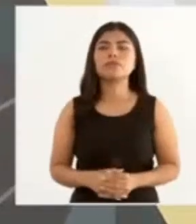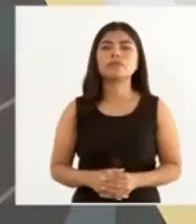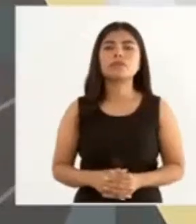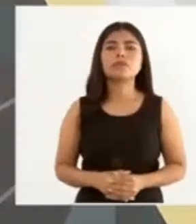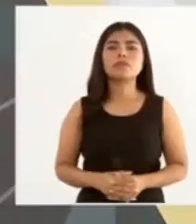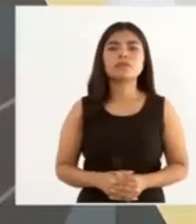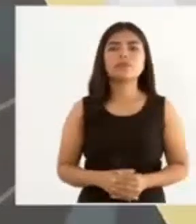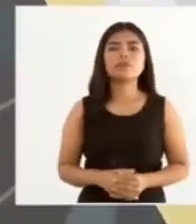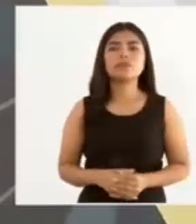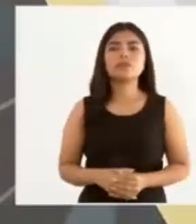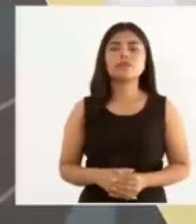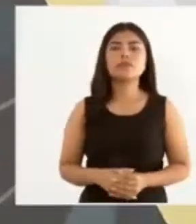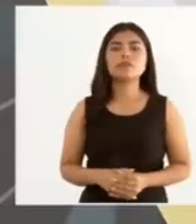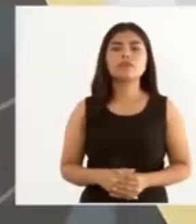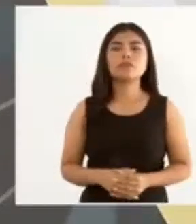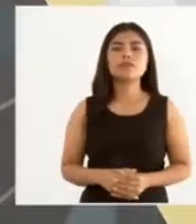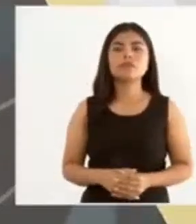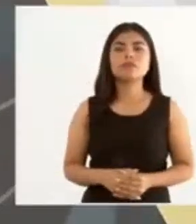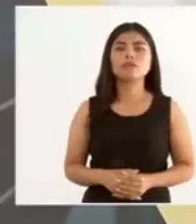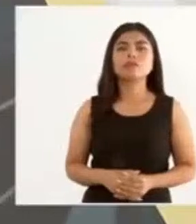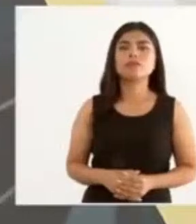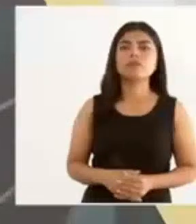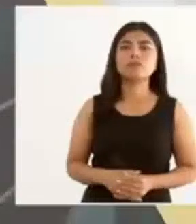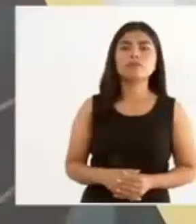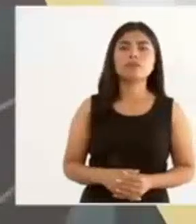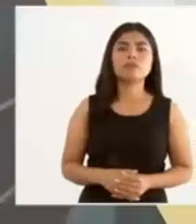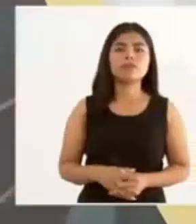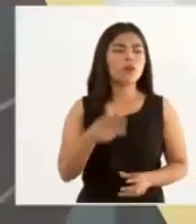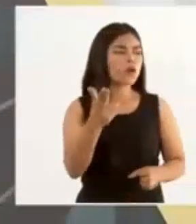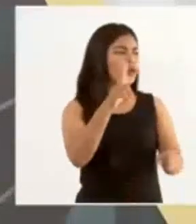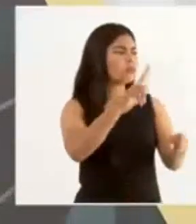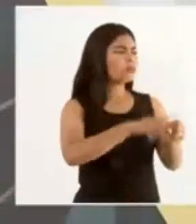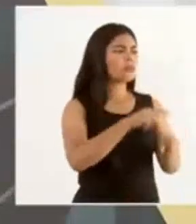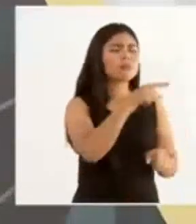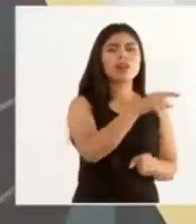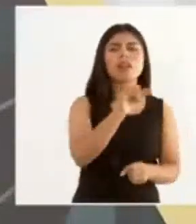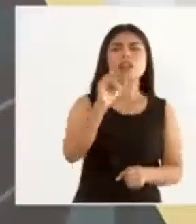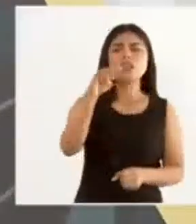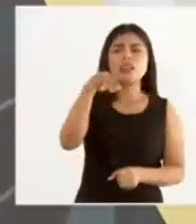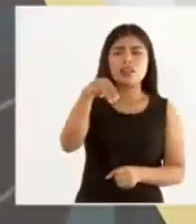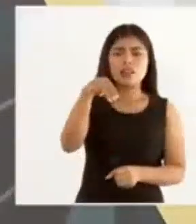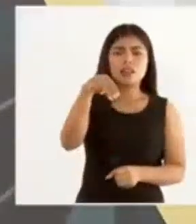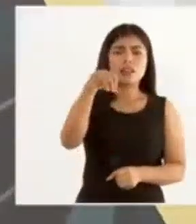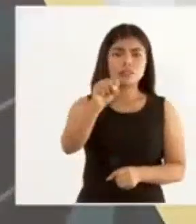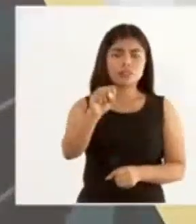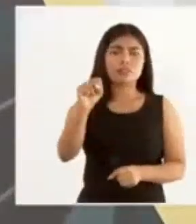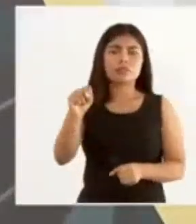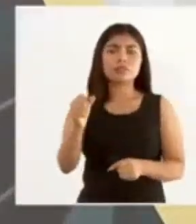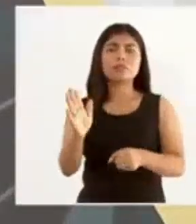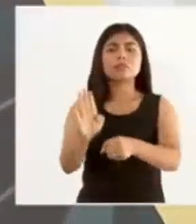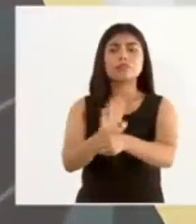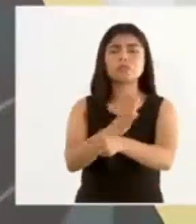¿Qué otra concepción tiene el IMS Bienestar? recuperar además de los hospitales el primer